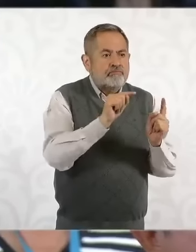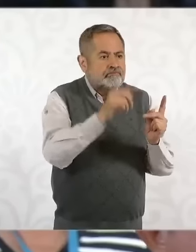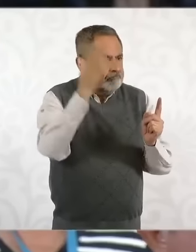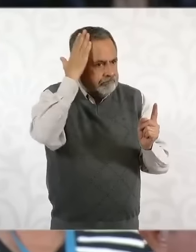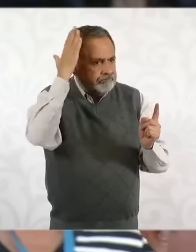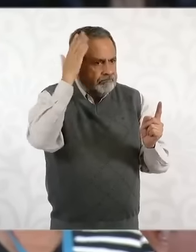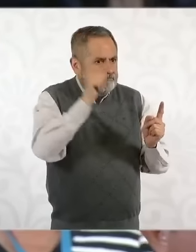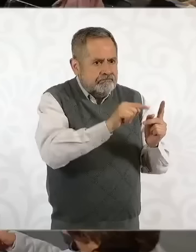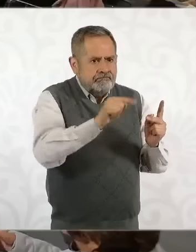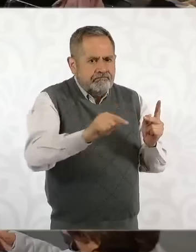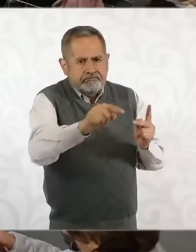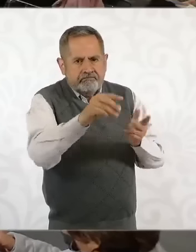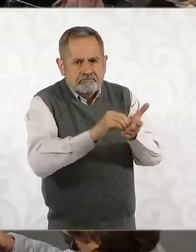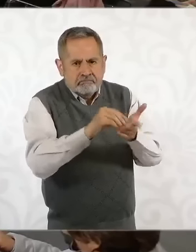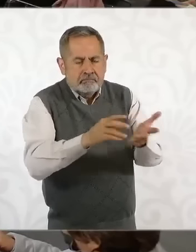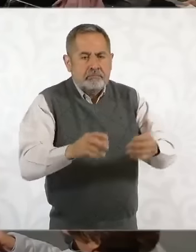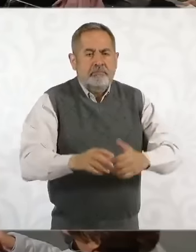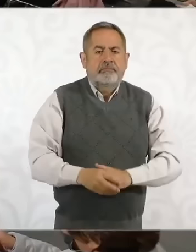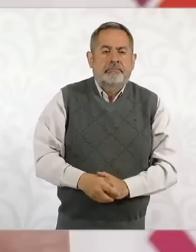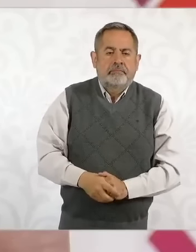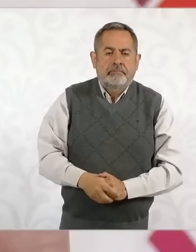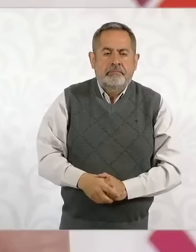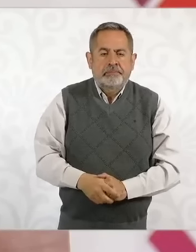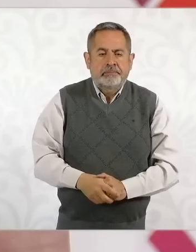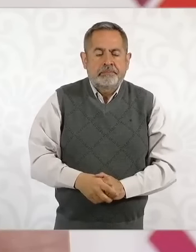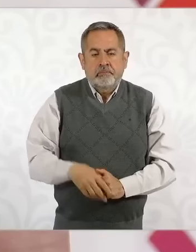sus operaciones? No, sí, por supuesto, hay mandos y continúan sus operaciones